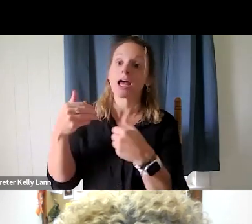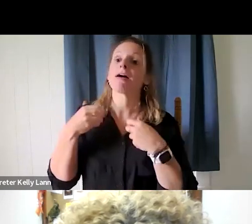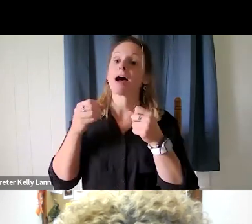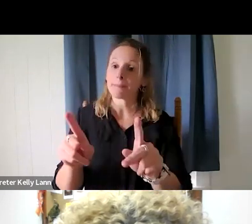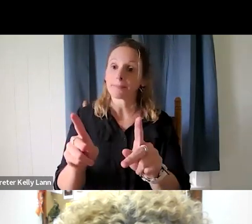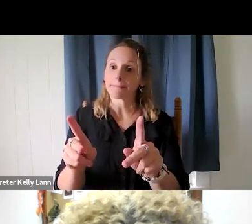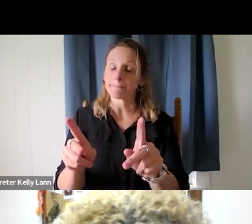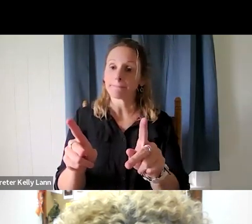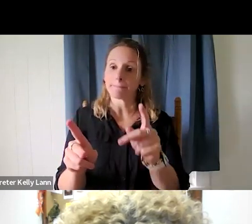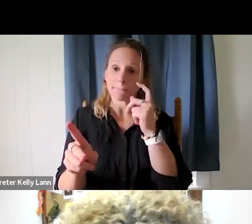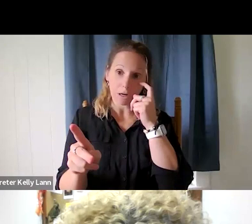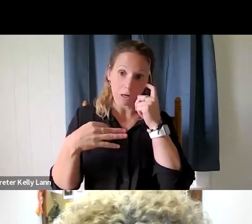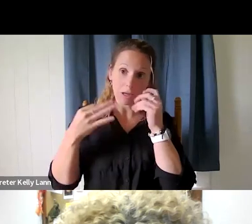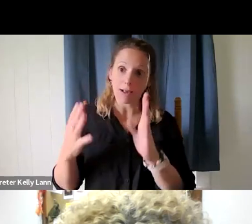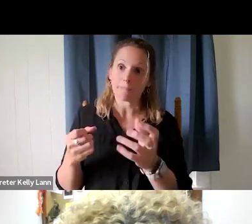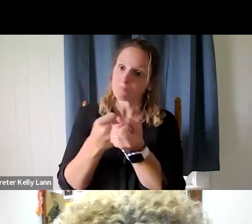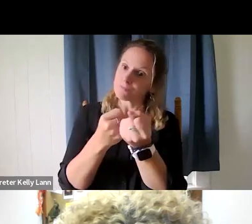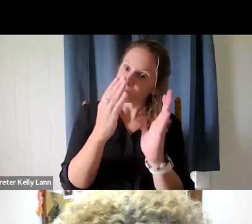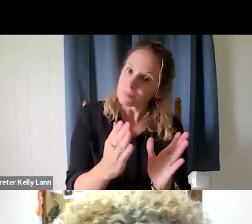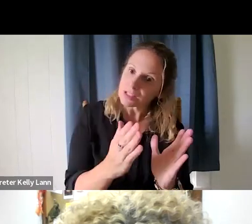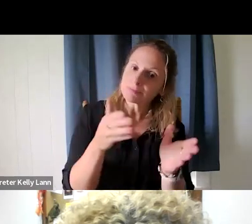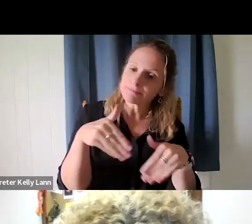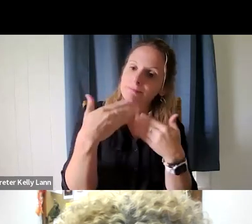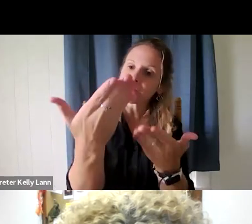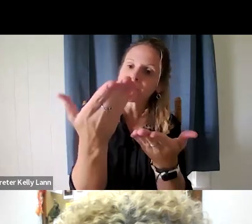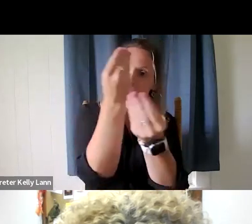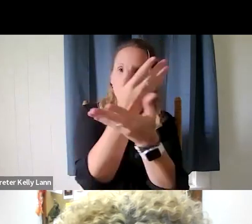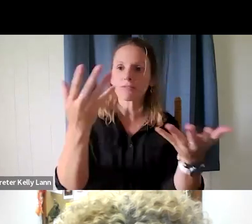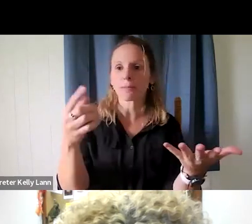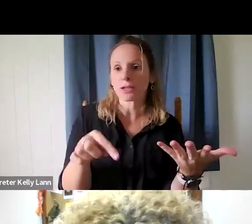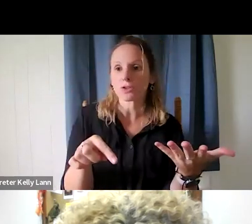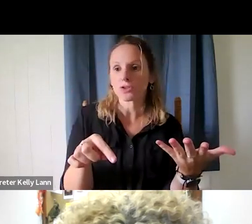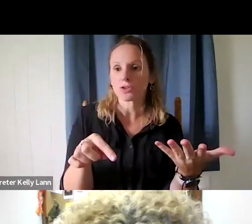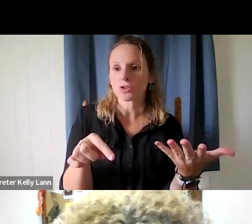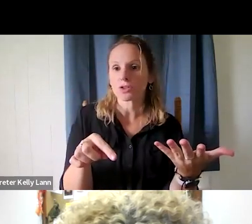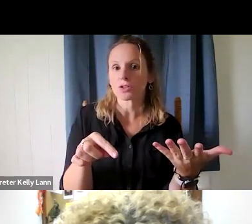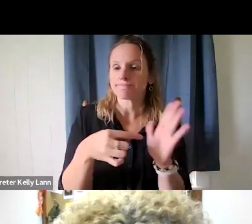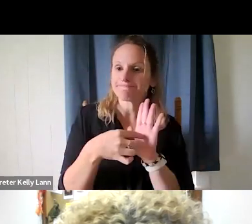como defensora del solicitante de proporcionar información que ilustre que su consumo de sustancias